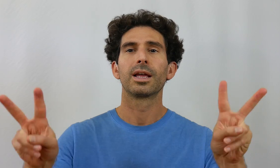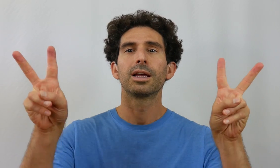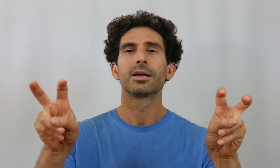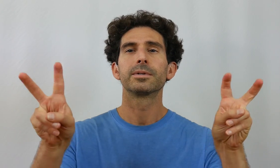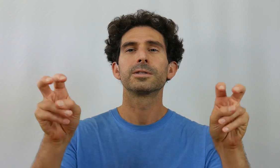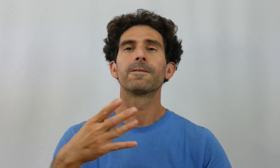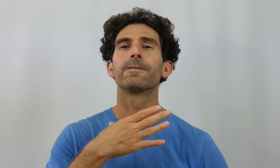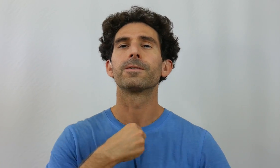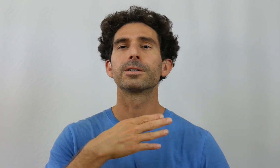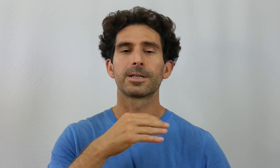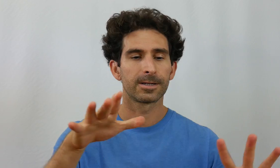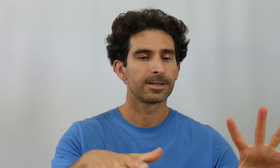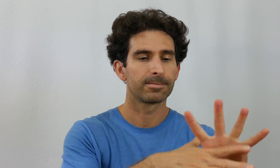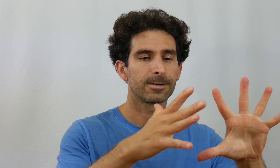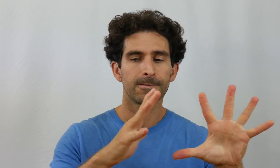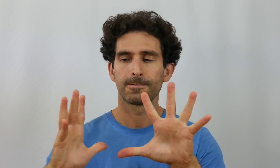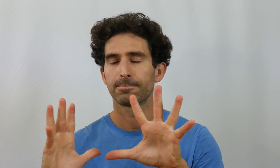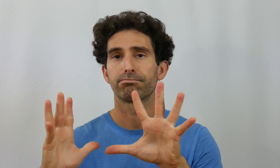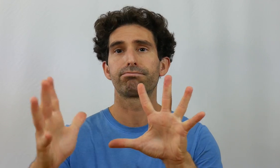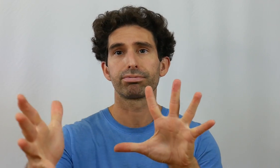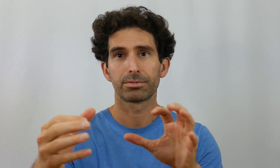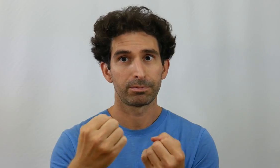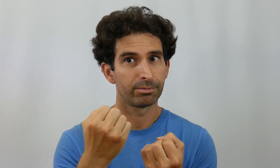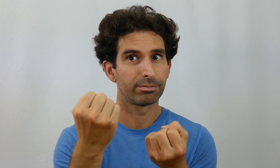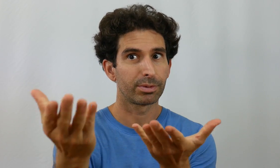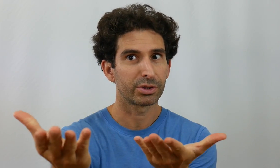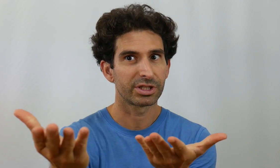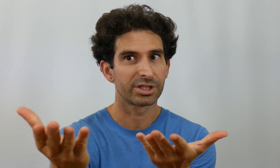Voici ma proposition d'expression imagée en LSF.